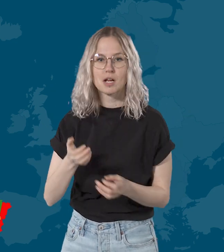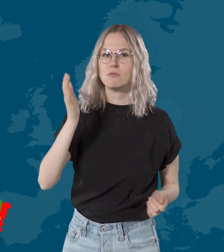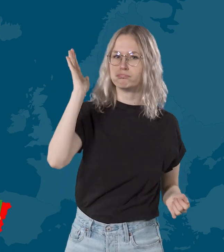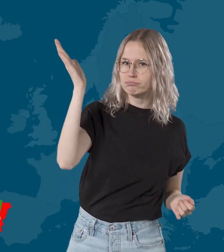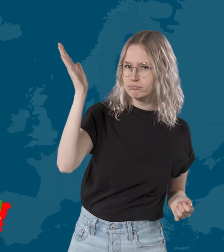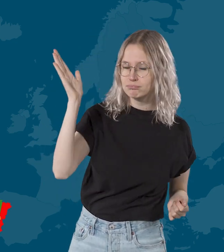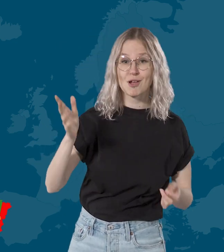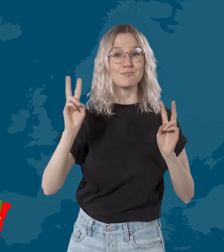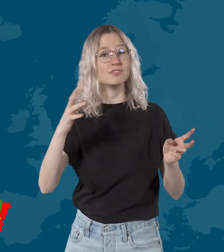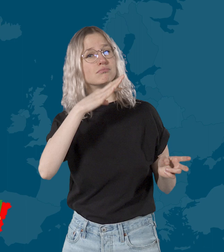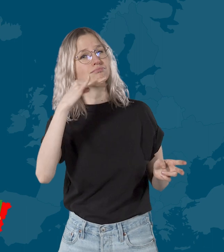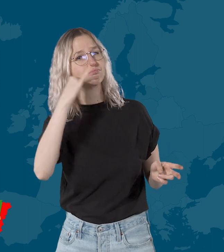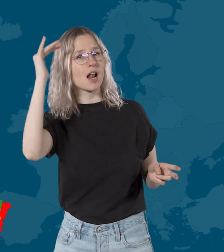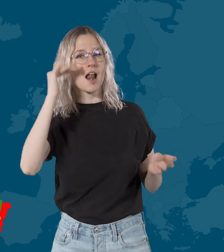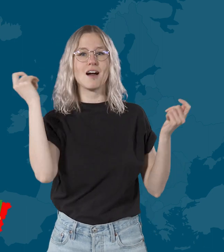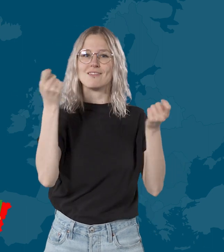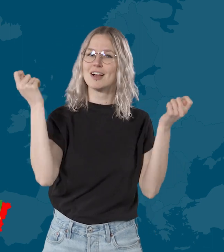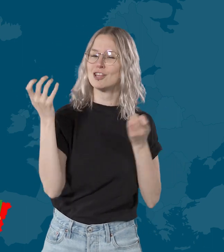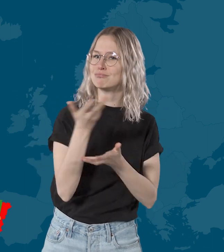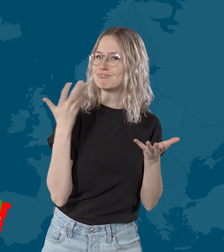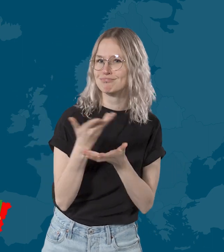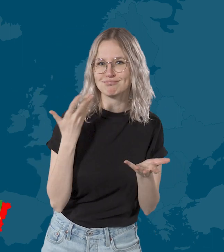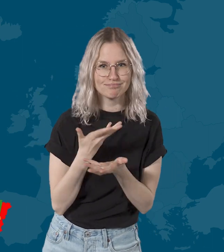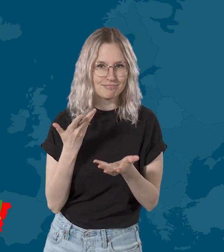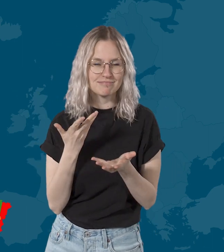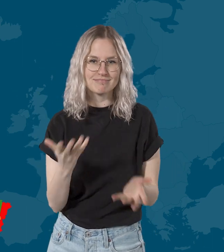luentoja ja tietenkin hauskaa illanviettoa!